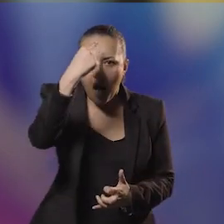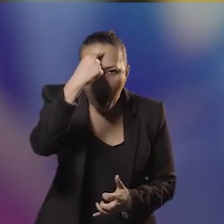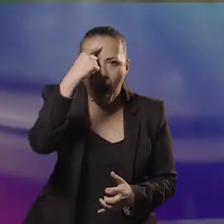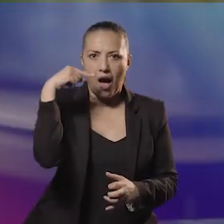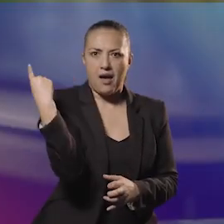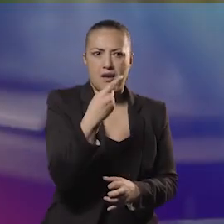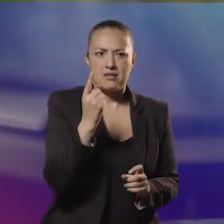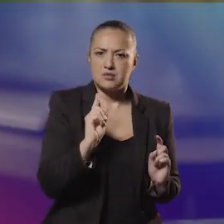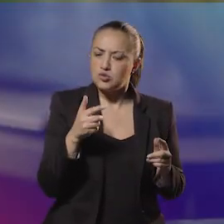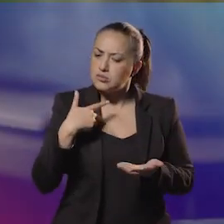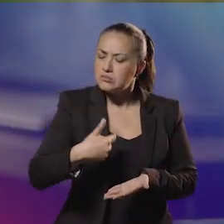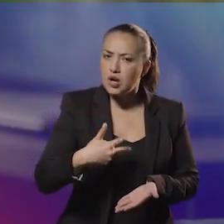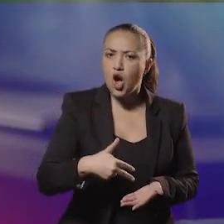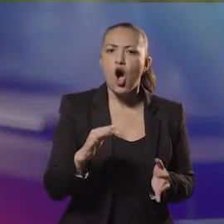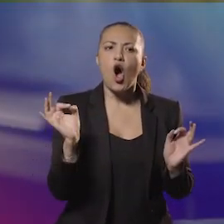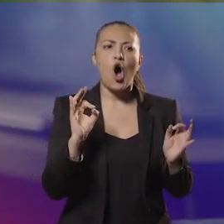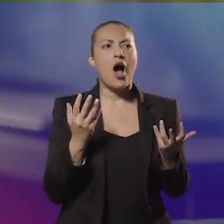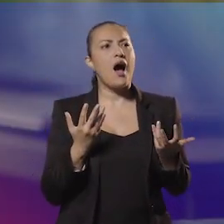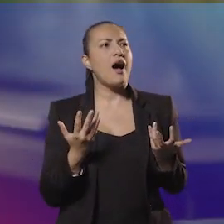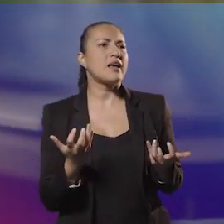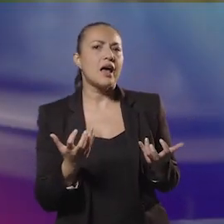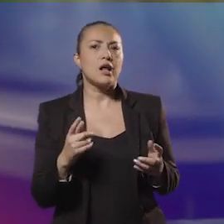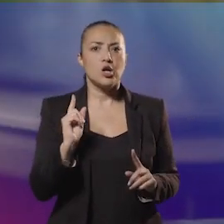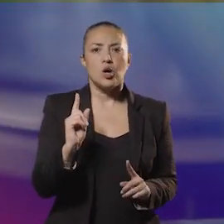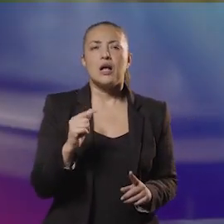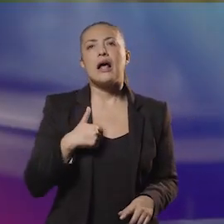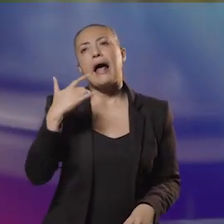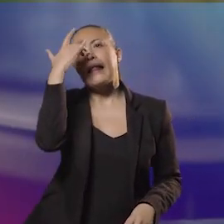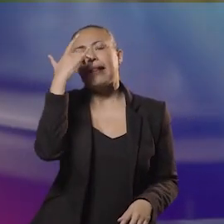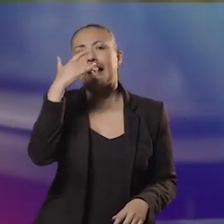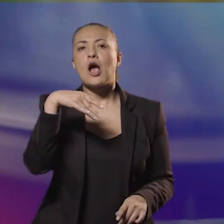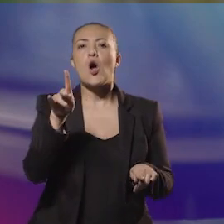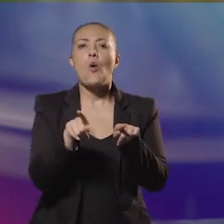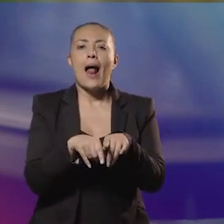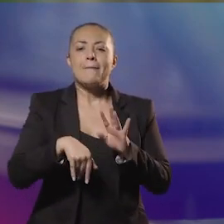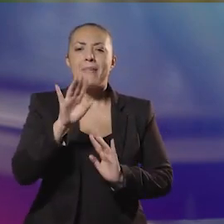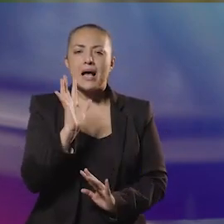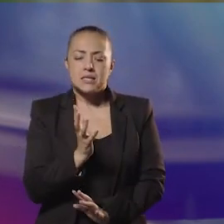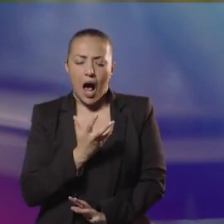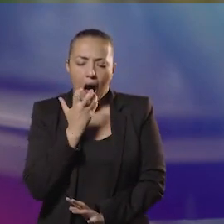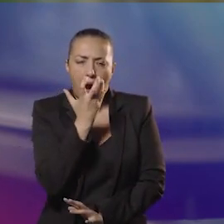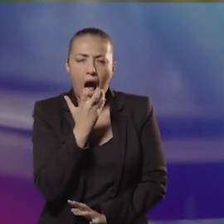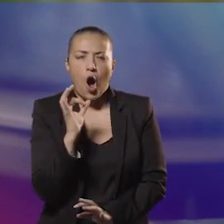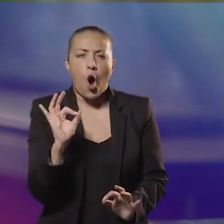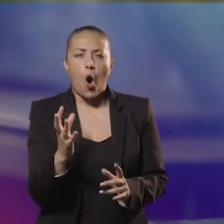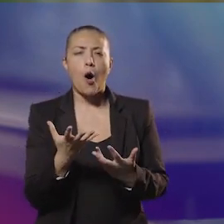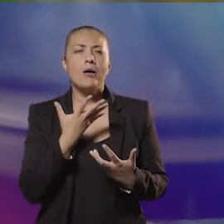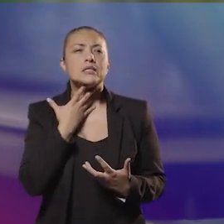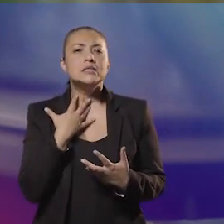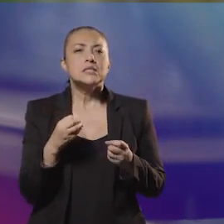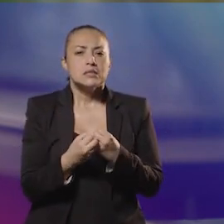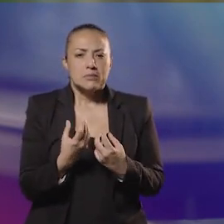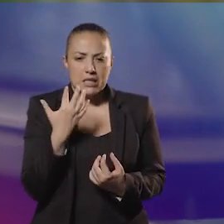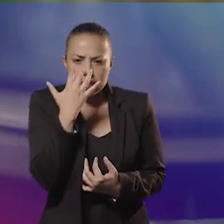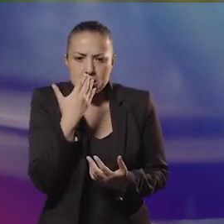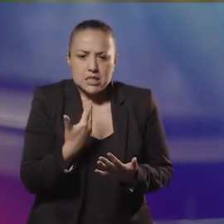o porque queremos entrar en ese campo, porque las mujeres negras somos más calientes o somos más arrechas o qué sé yo.